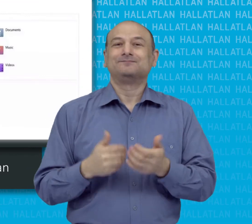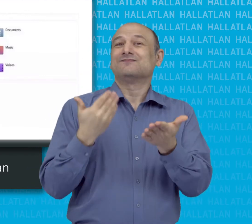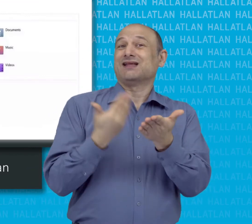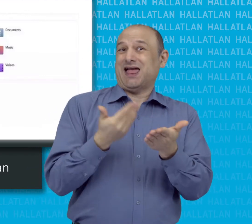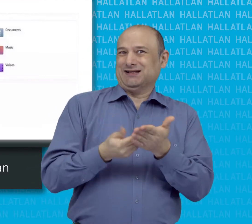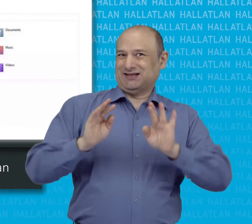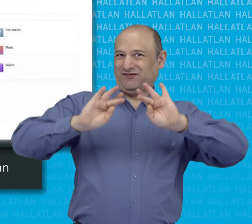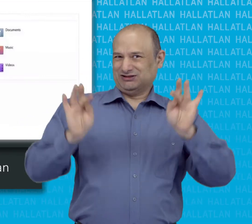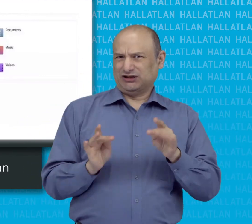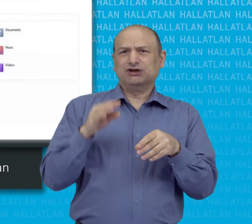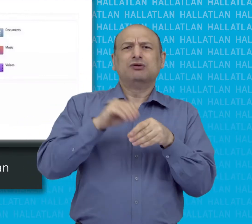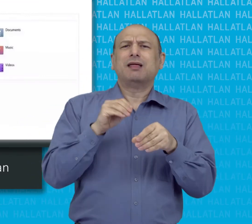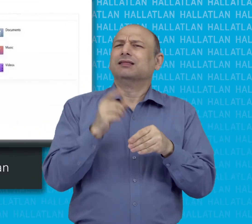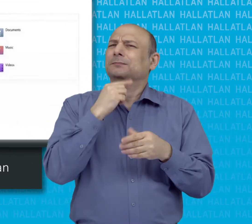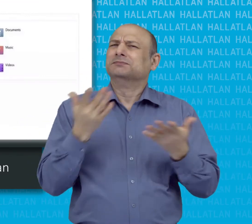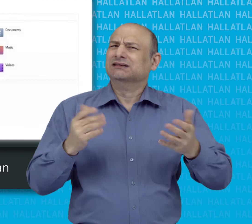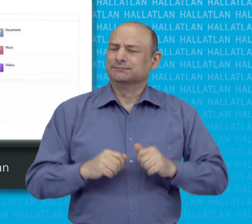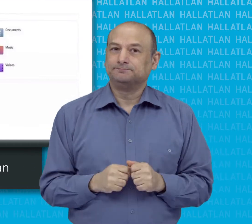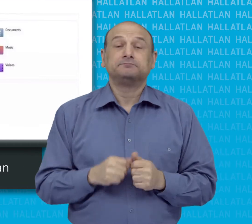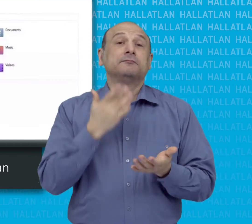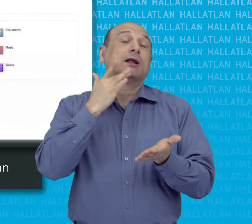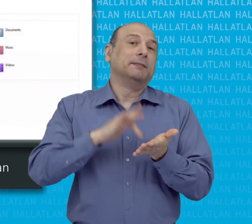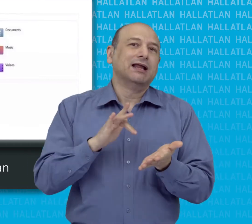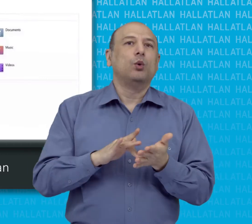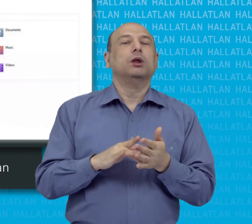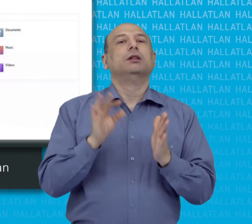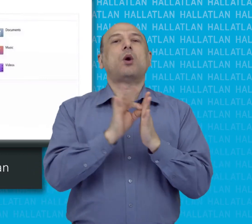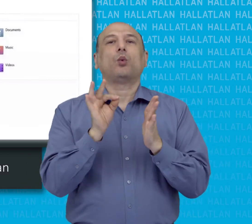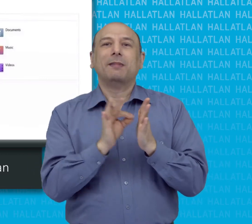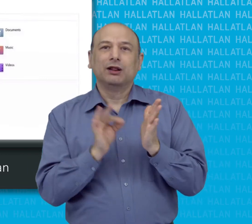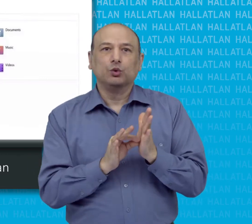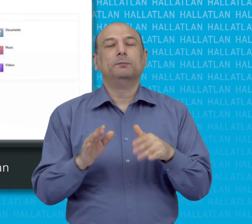A frissítés legújabb részletei alapján meghajtók, a Dokumentumok,